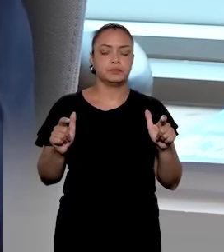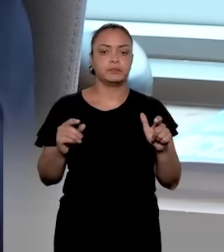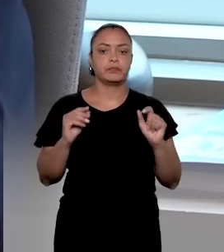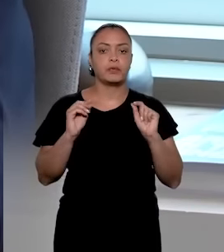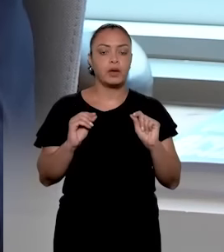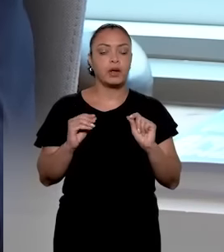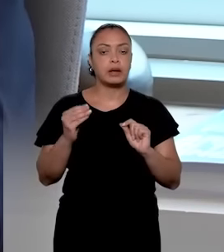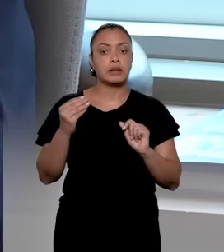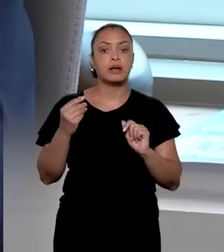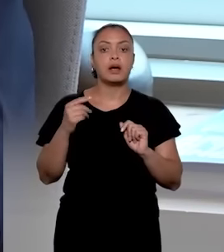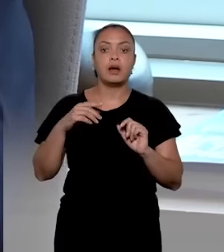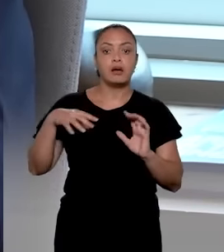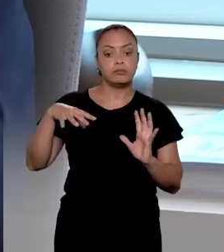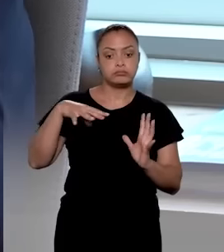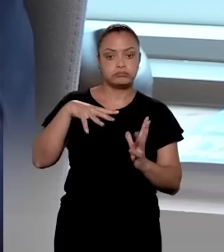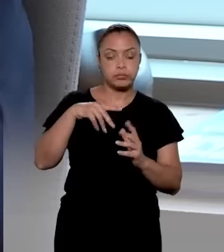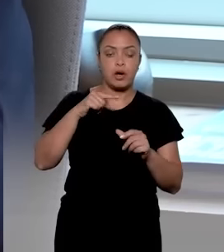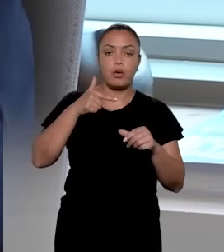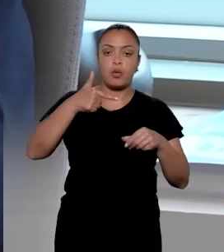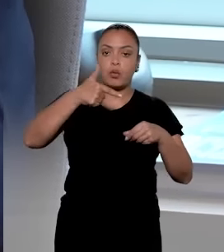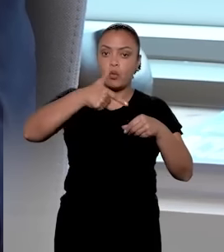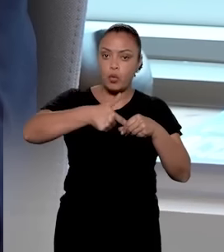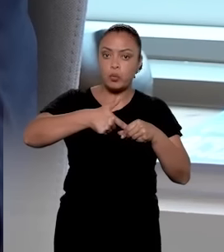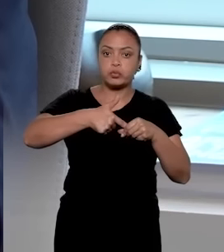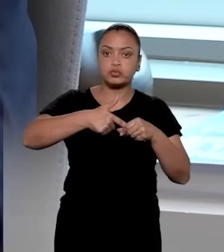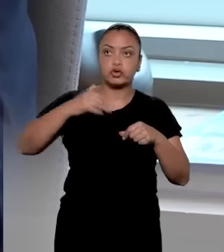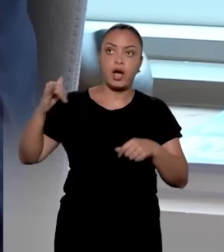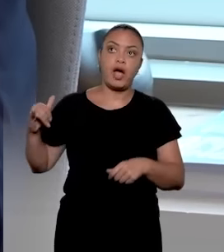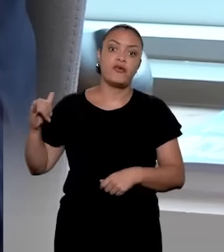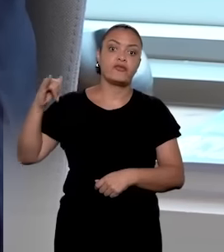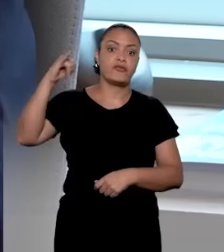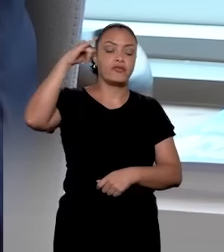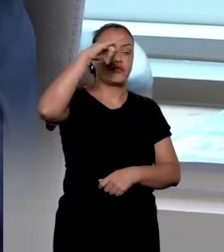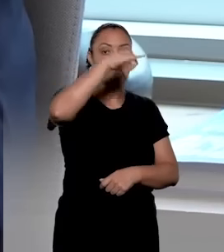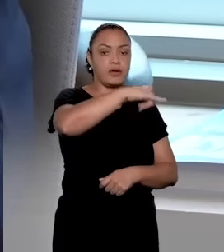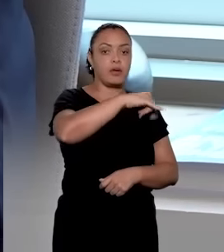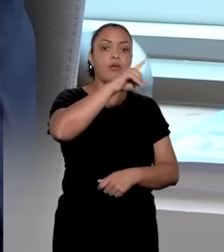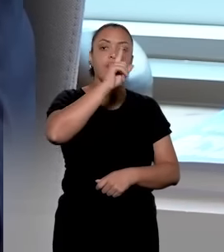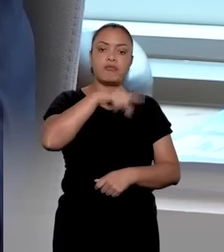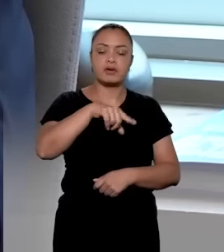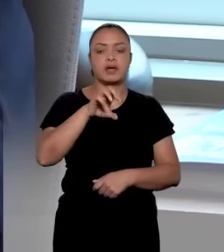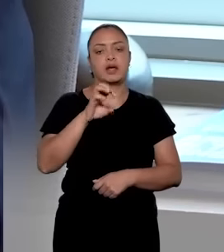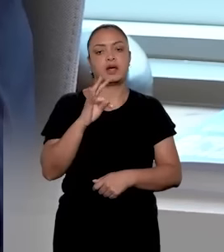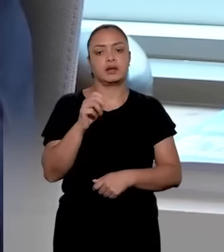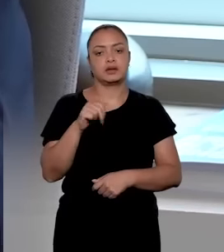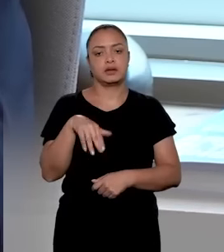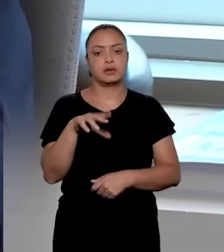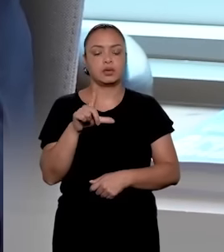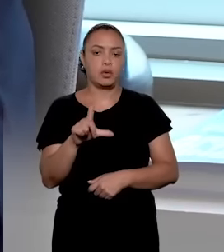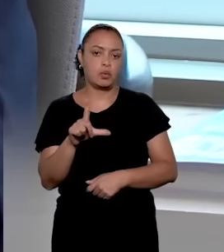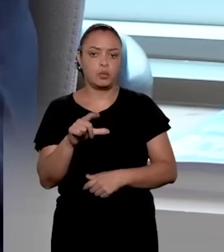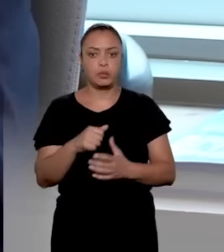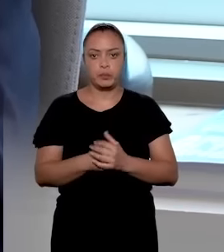no mundo a tendência de que o combustível de avião, será uma forma de etanol. O hidrogênio